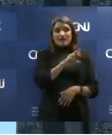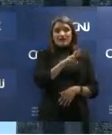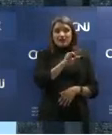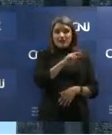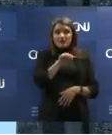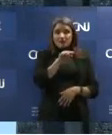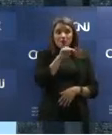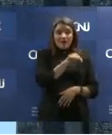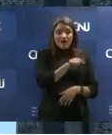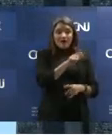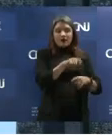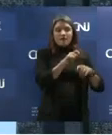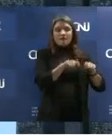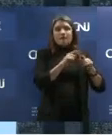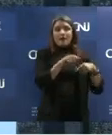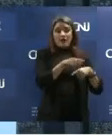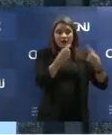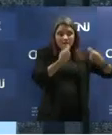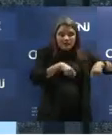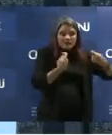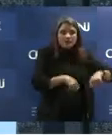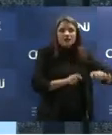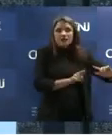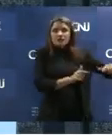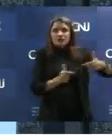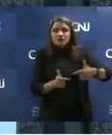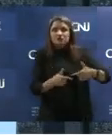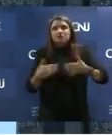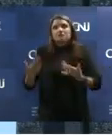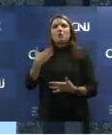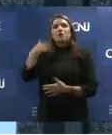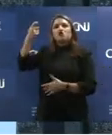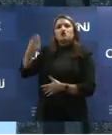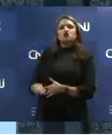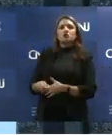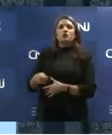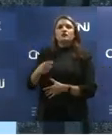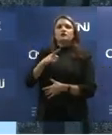Nesse caso específico, o juiz acumulando E os advogados que fizeram não entrar